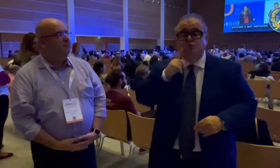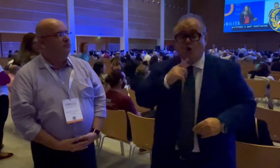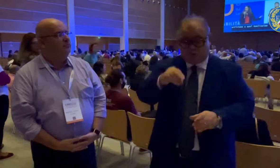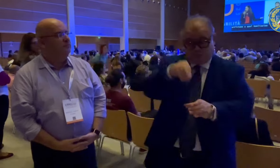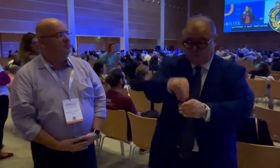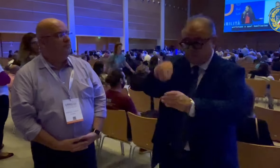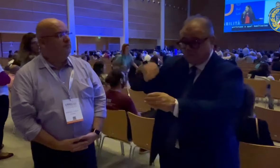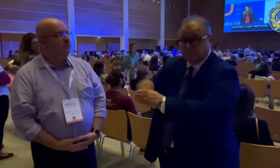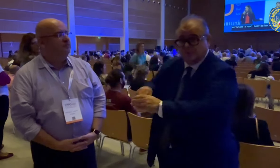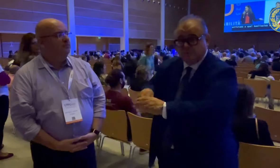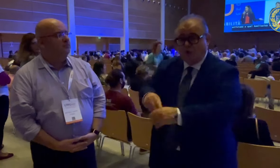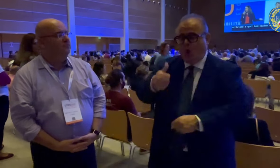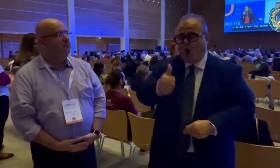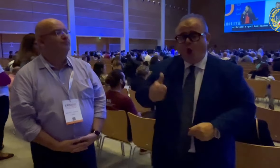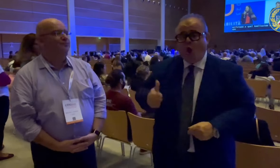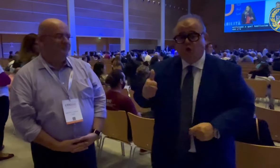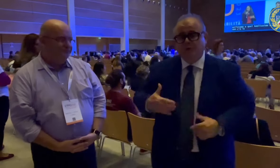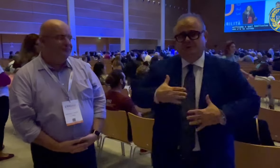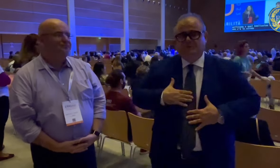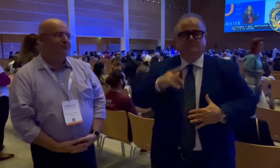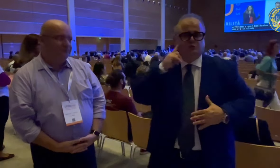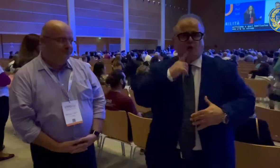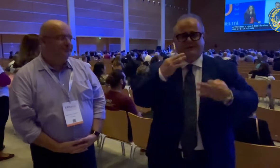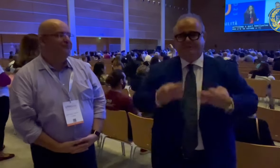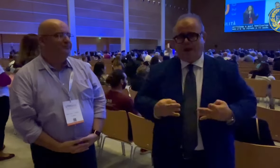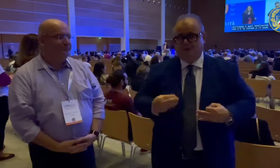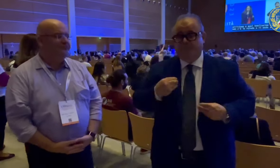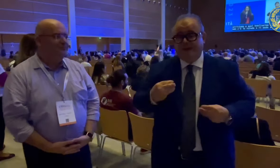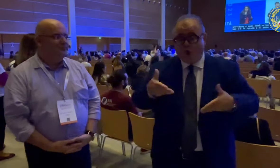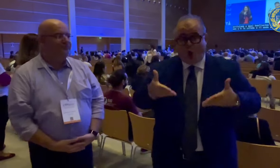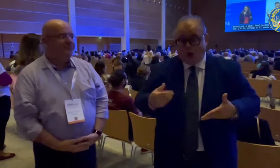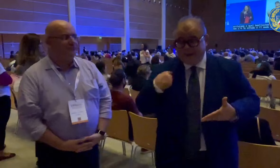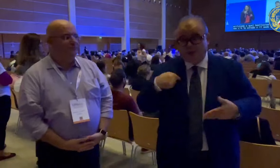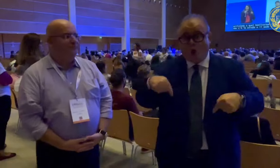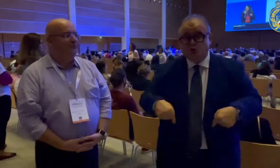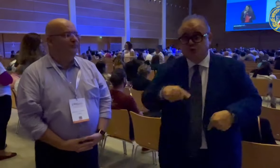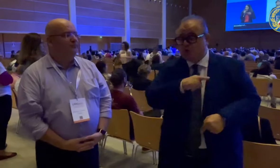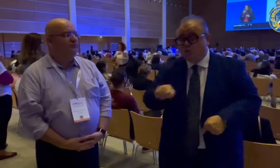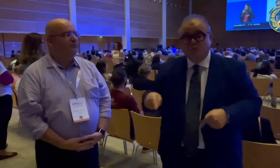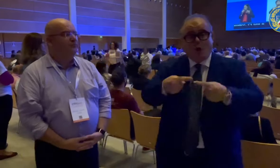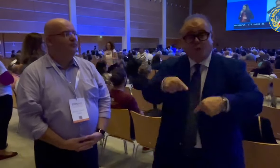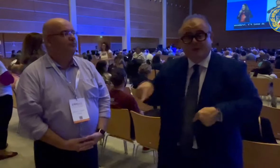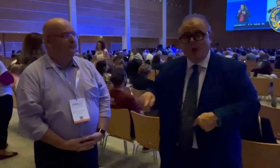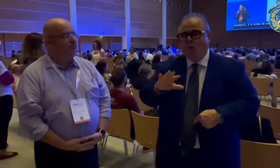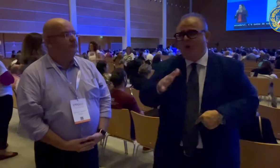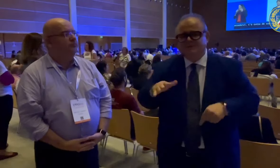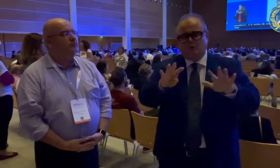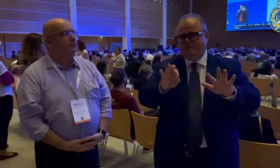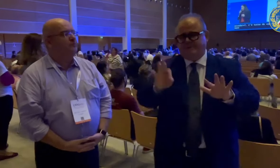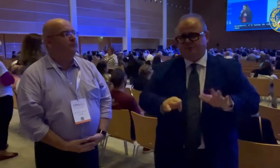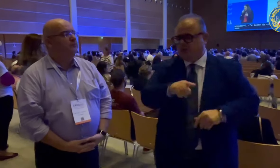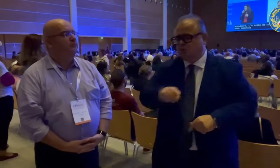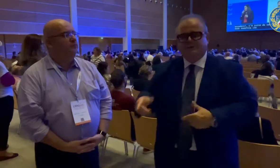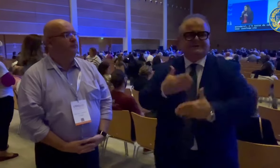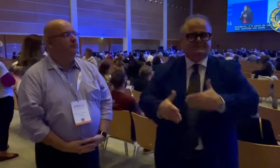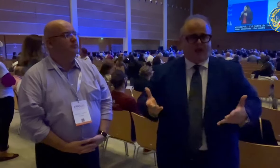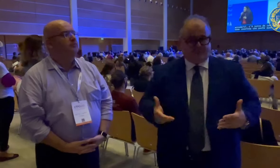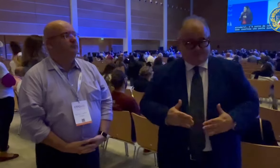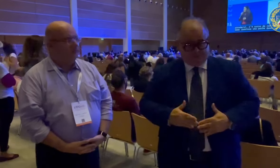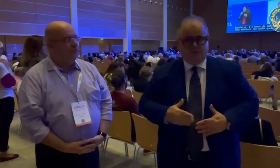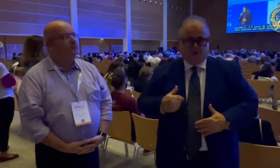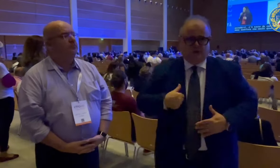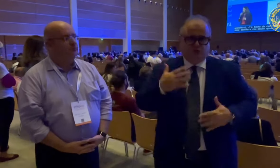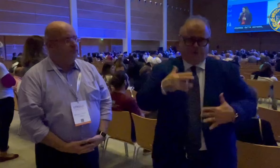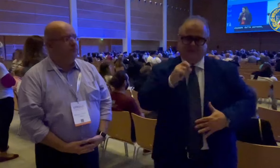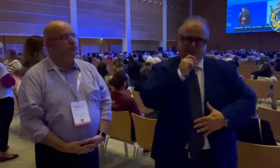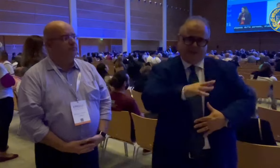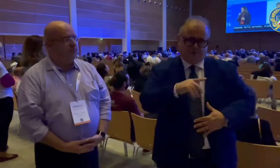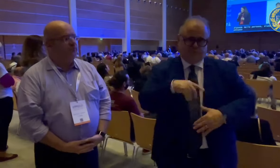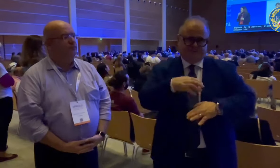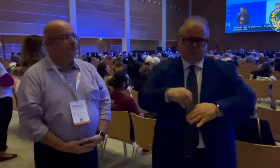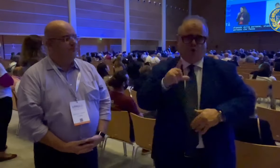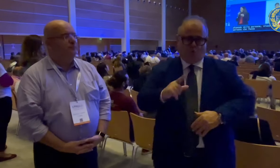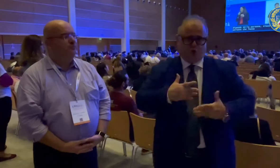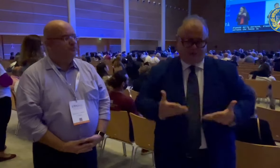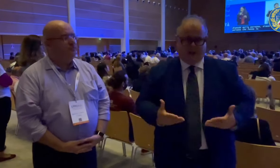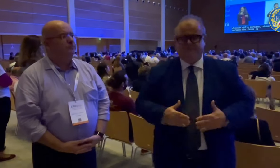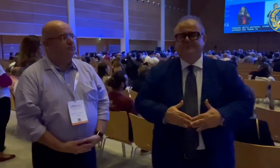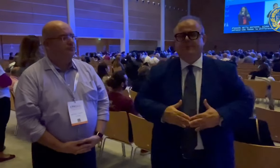nell’ambito della sordità; le persone che hanno preso parte ai seminari erano per il 90% disabili, ho avuto modo di riferirlo anche alla Ministra Locatelli.